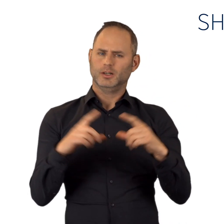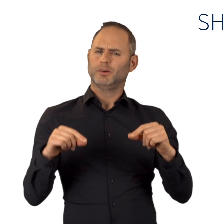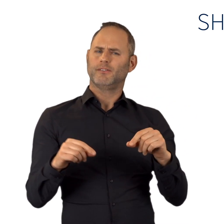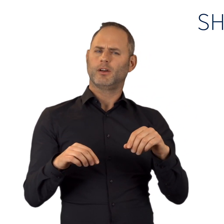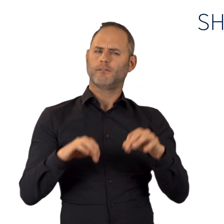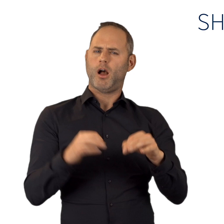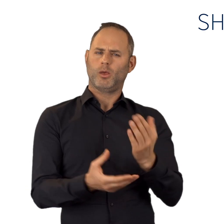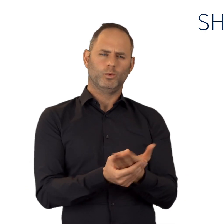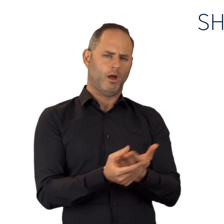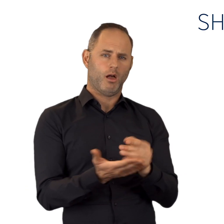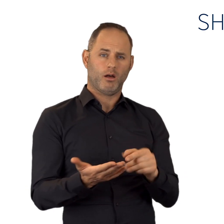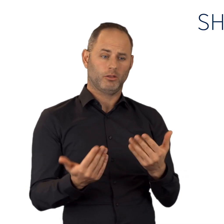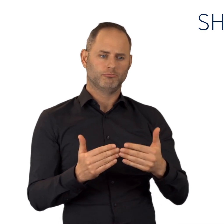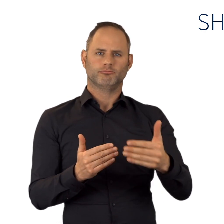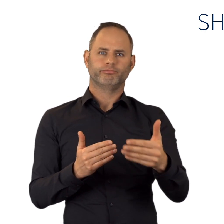Die Briefwahlunterlagen werden,